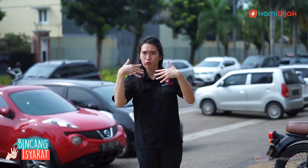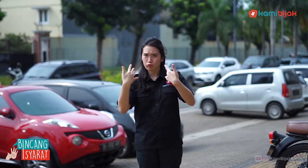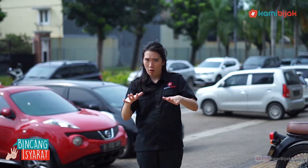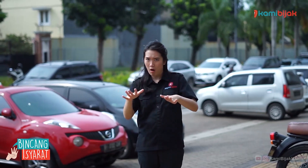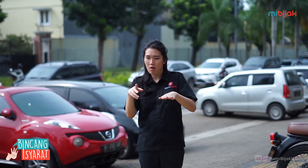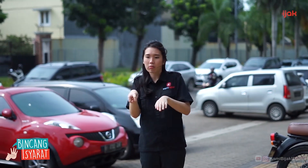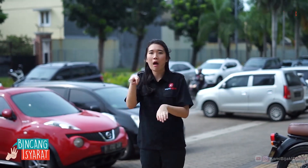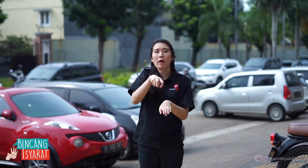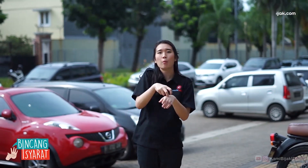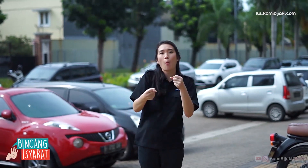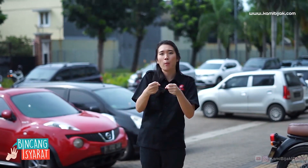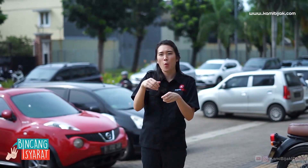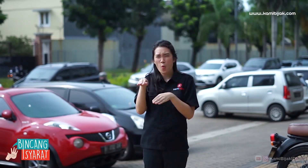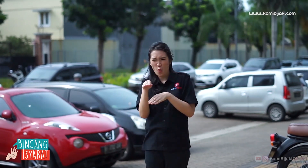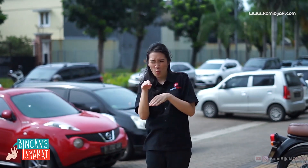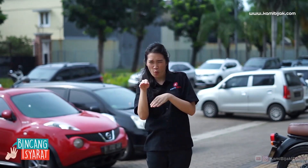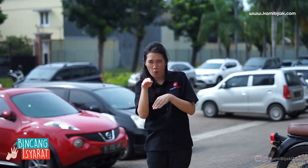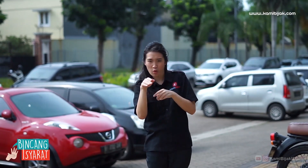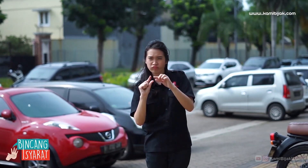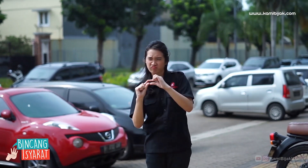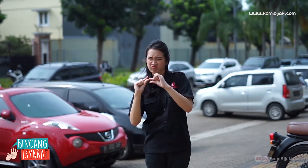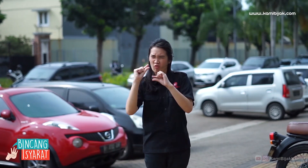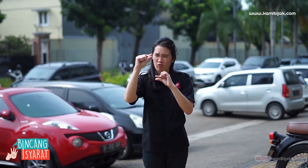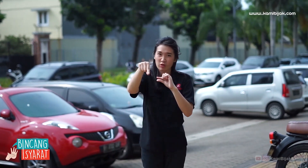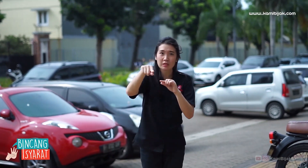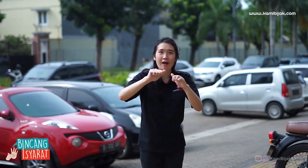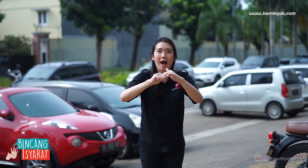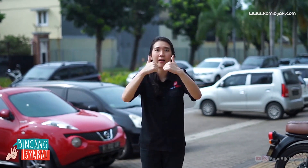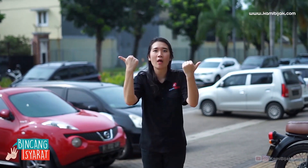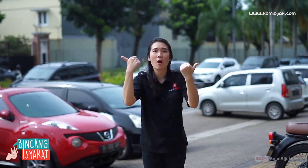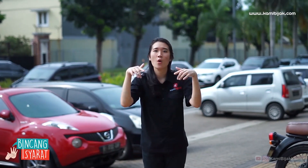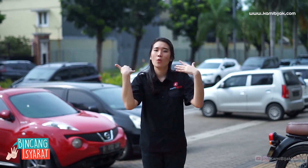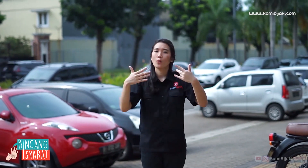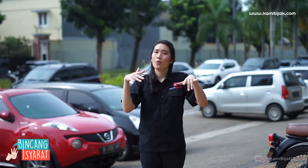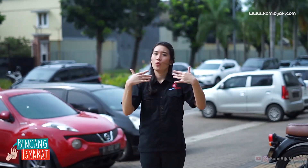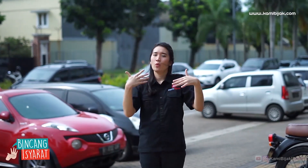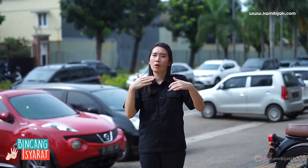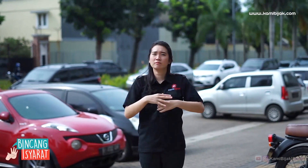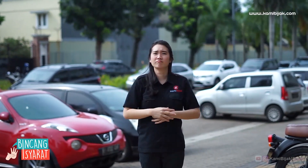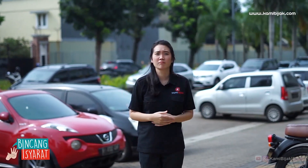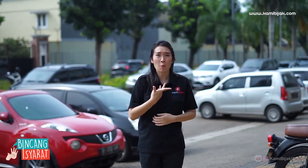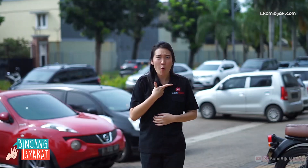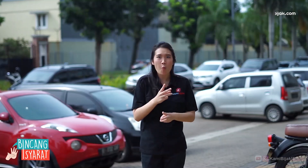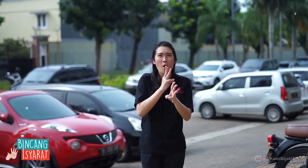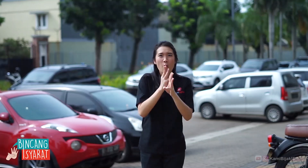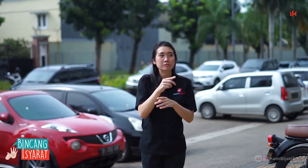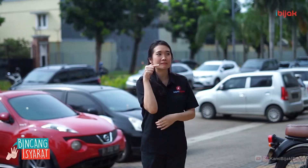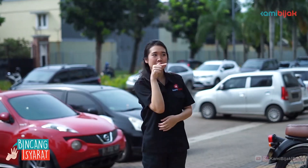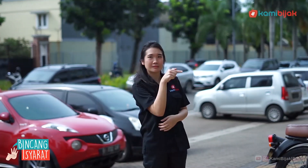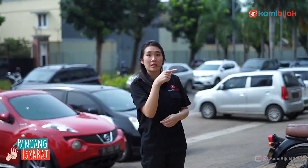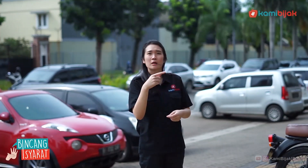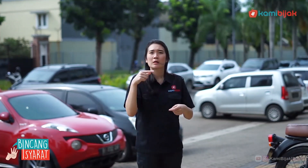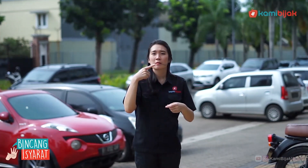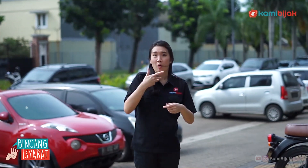Lalu naik mobil ke Tangerang, wow! Saya mau wawancara dengan tamu ini.